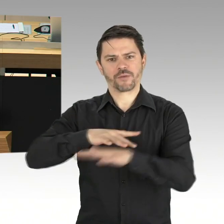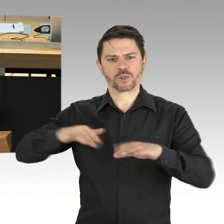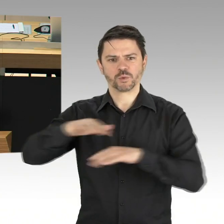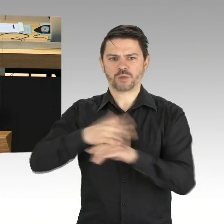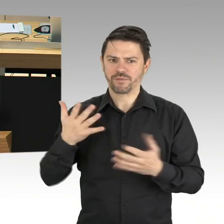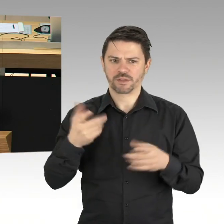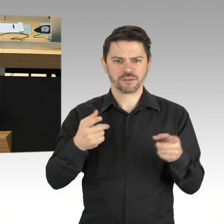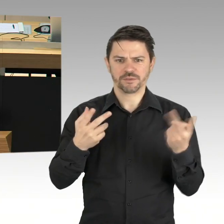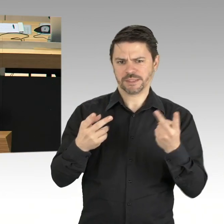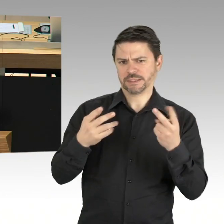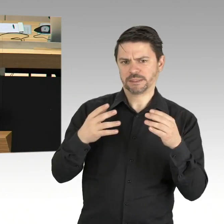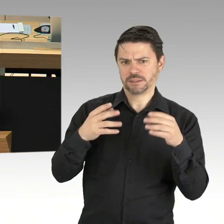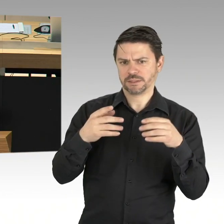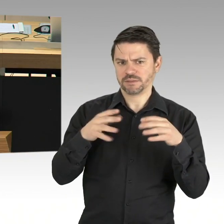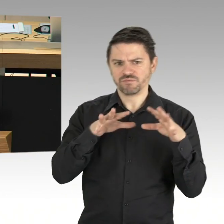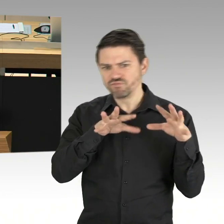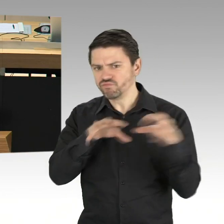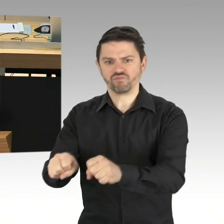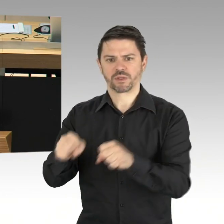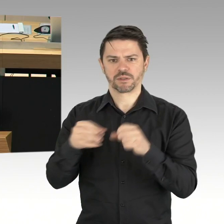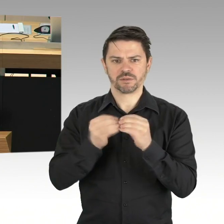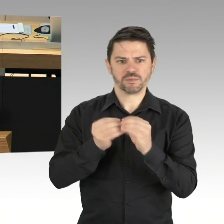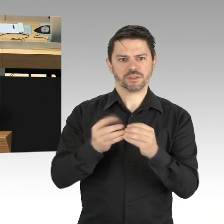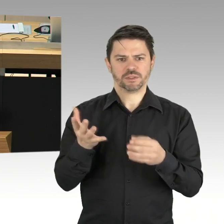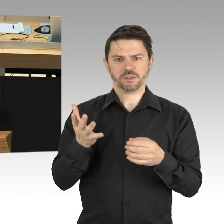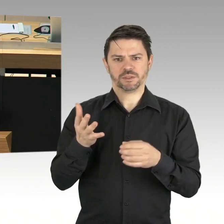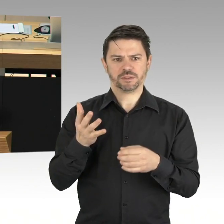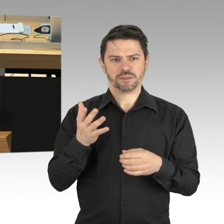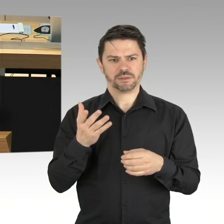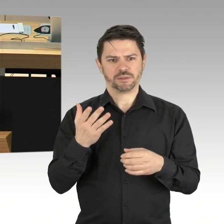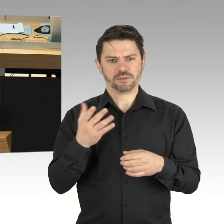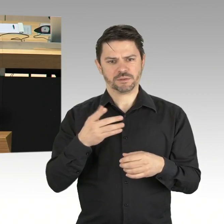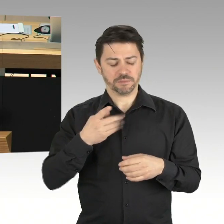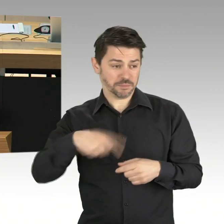und dass es eine politische Aufgabe ist, Rahmenbedingungen vorzugeben, die den sozialen Ausgleich,